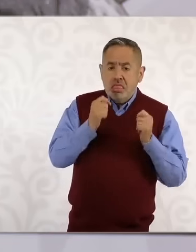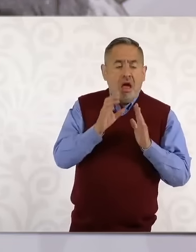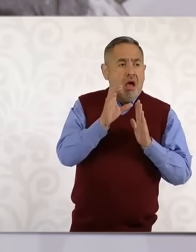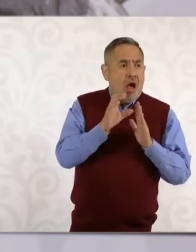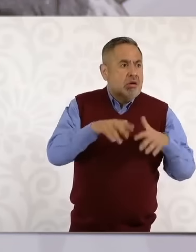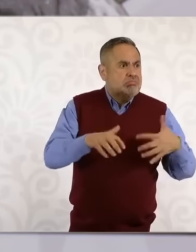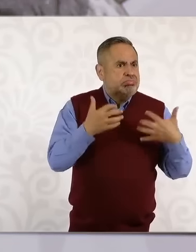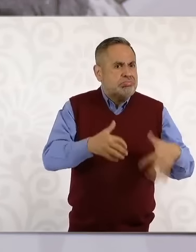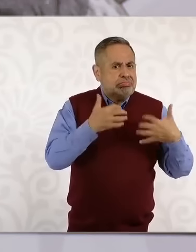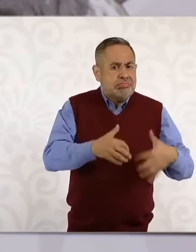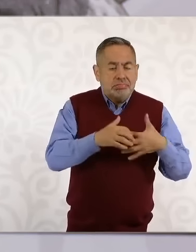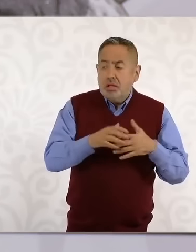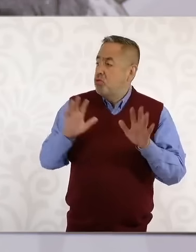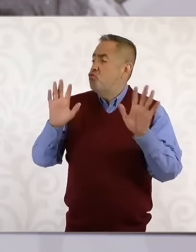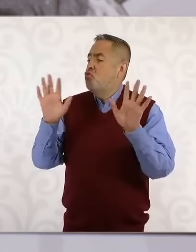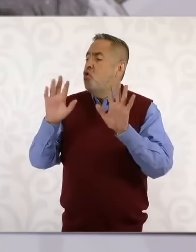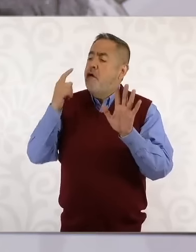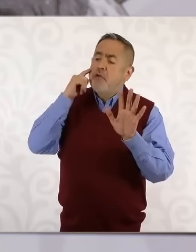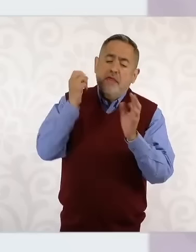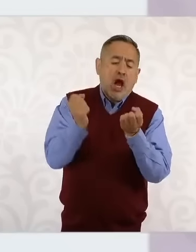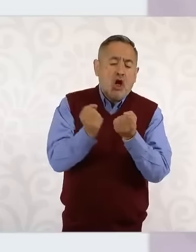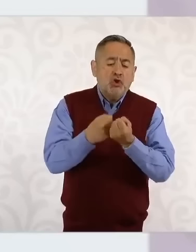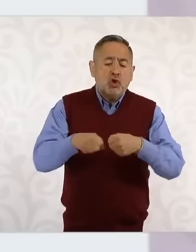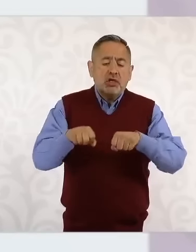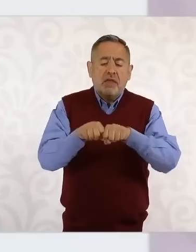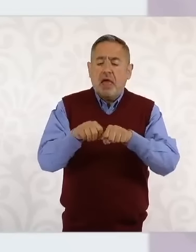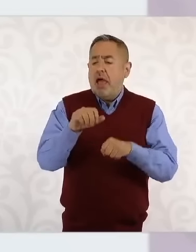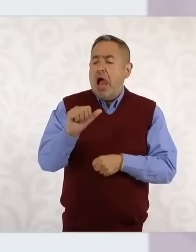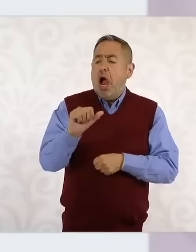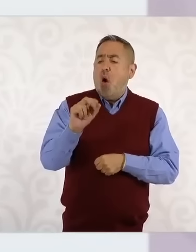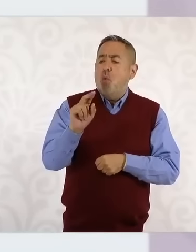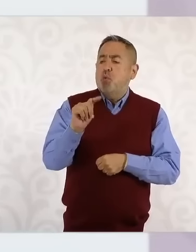las llamadas sociedades de autoabasto, que aquí habló el presidente López Obrador muchas veces